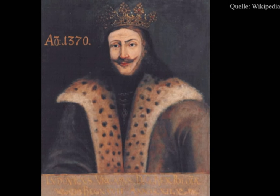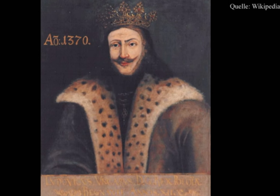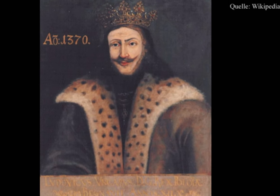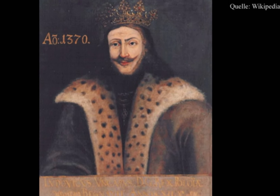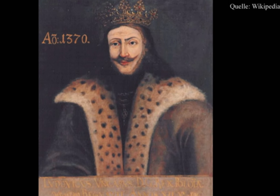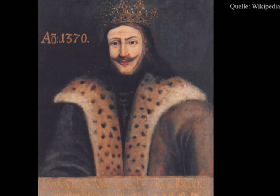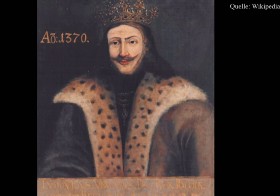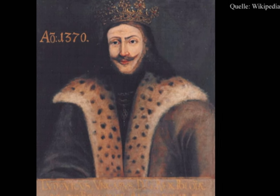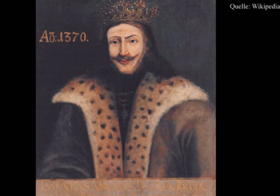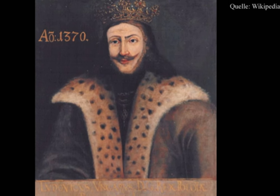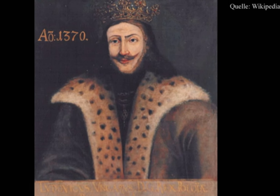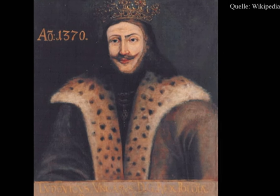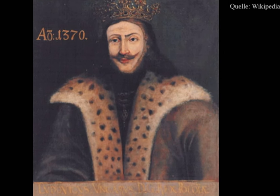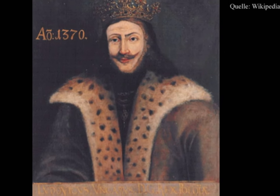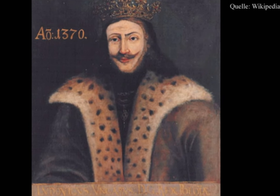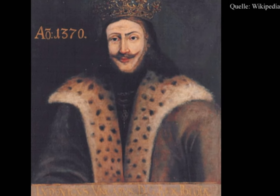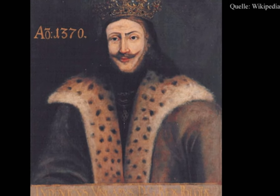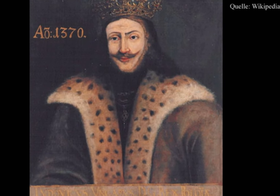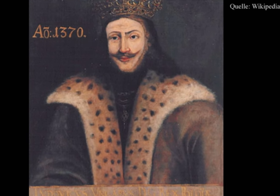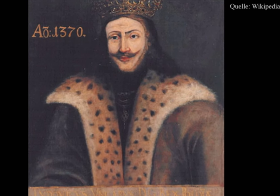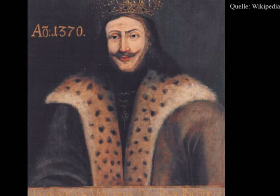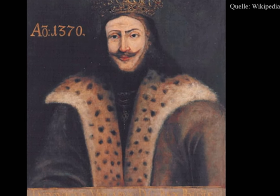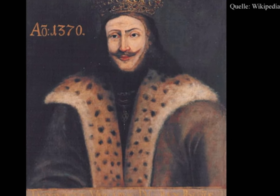Ludwig I. (König von Ungarn und Kroatien)